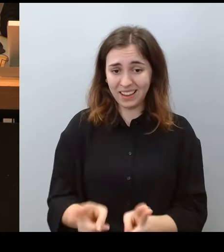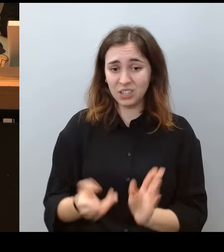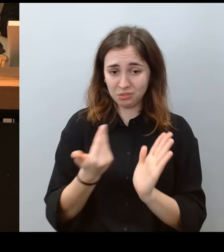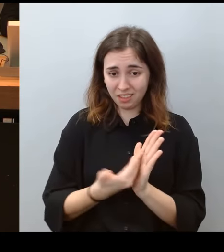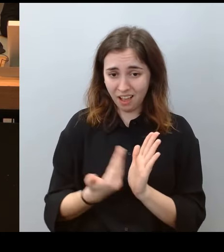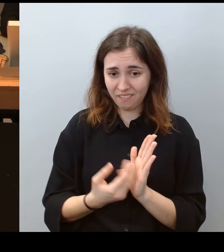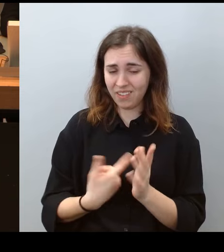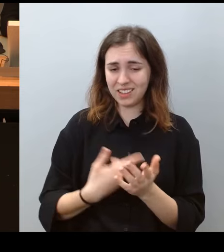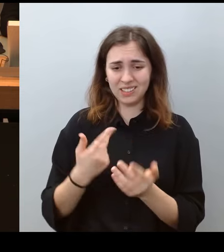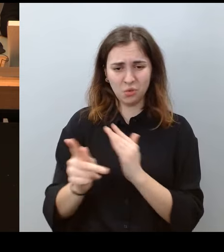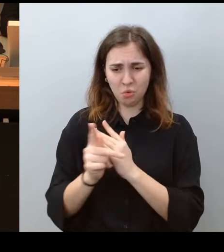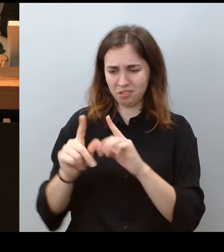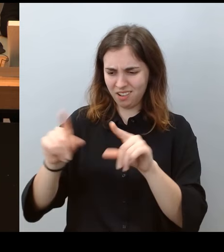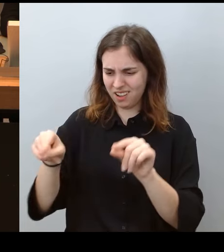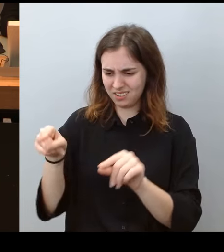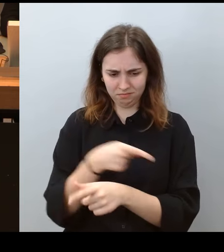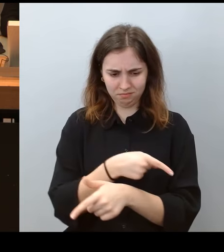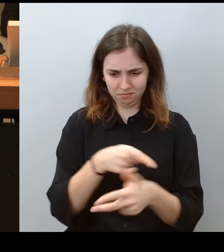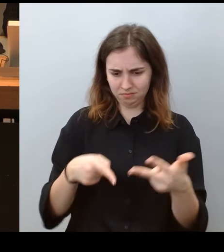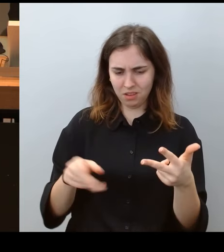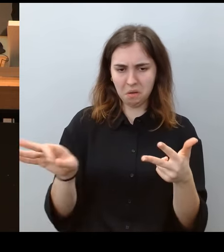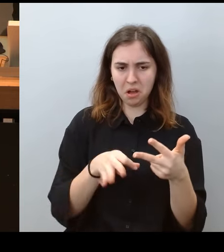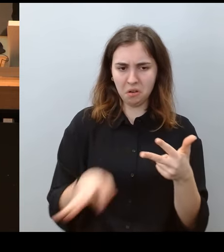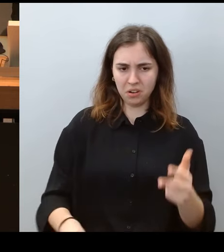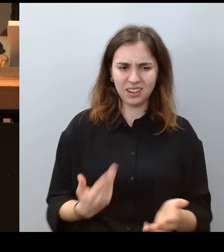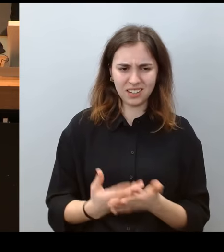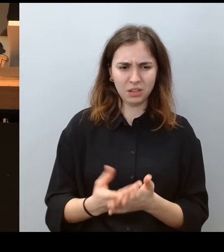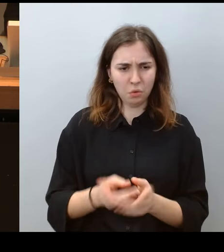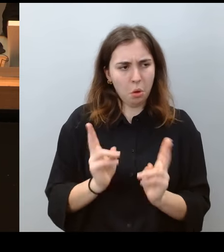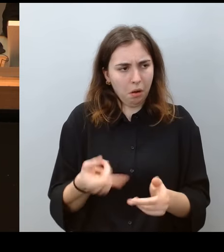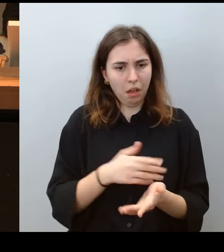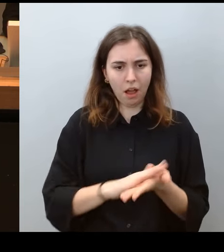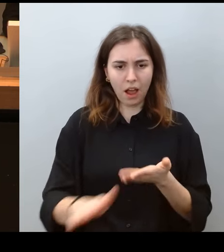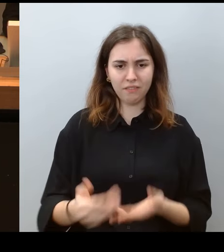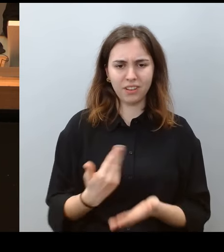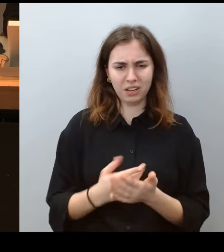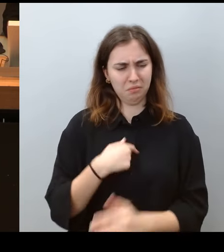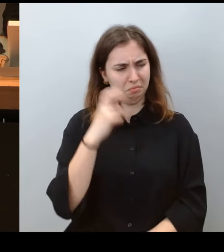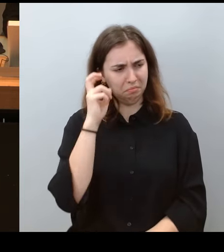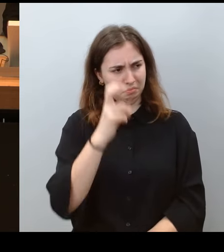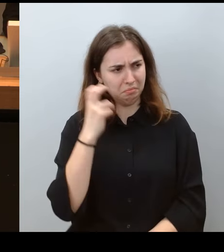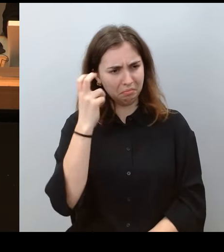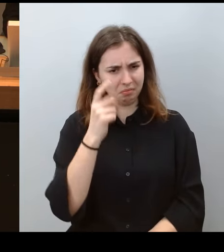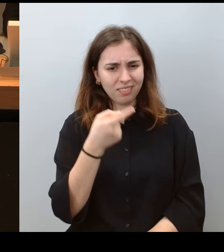Man fragt sich so ein bisschen warum gibt es das ganze System? Und obwohl nach neun Monaten dieses neue System noch immer nicht